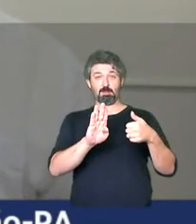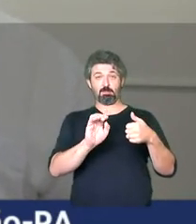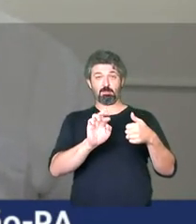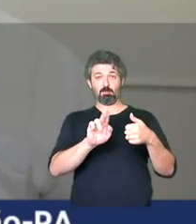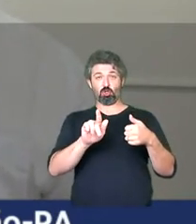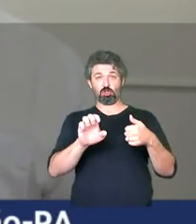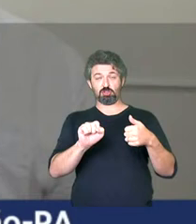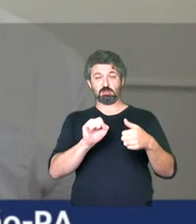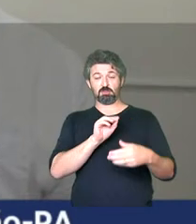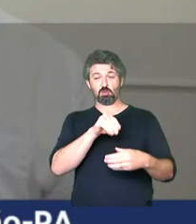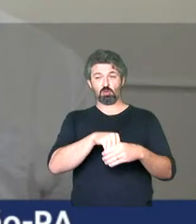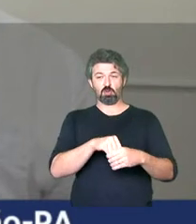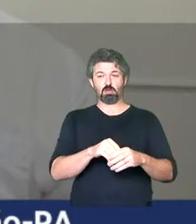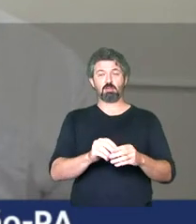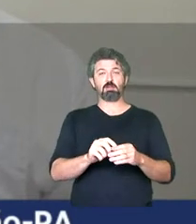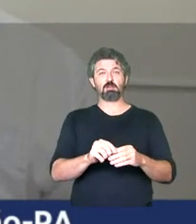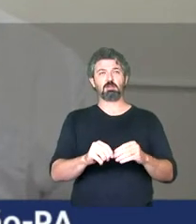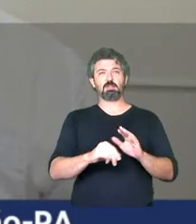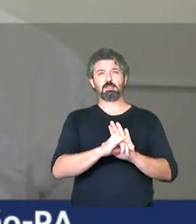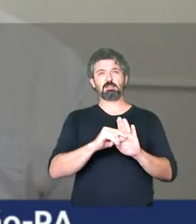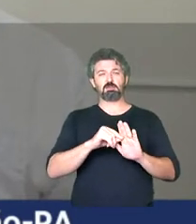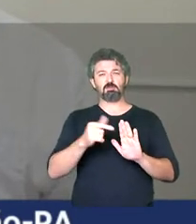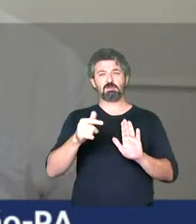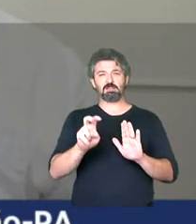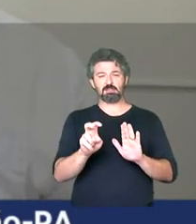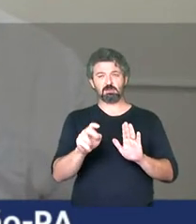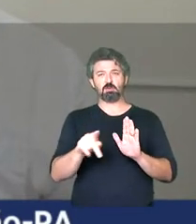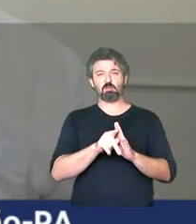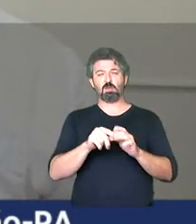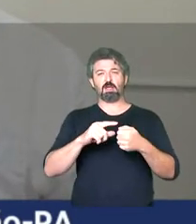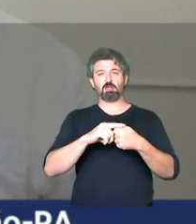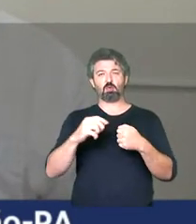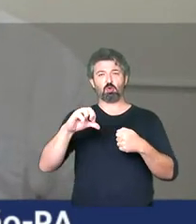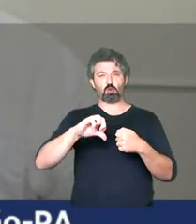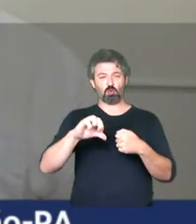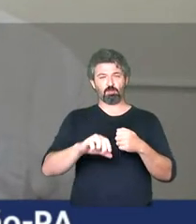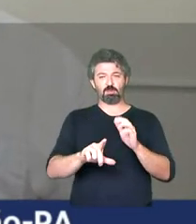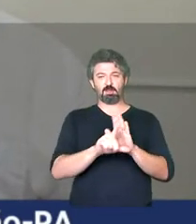CULTURA GOSPEL. EMENDA NÚMERO UM DO ELI BORGES INCISO 25 NO CAPUT DO ARTIGO 9, DO PROJETO